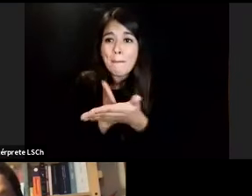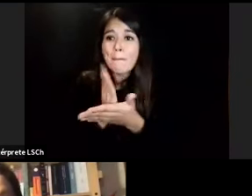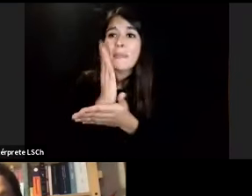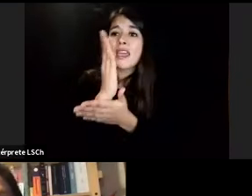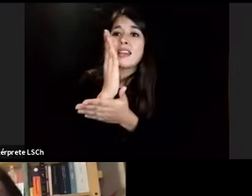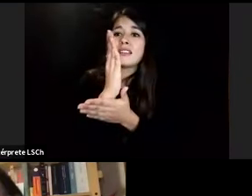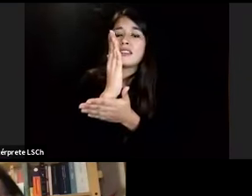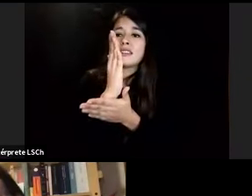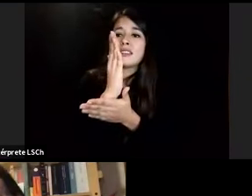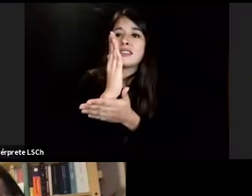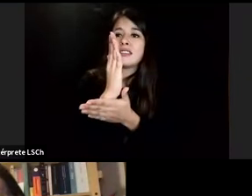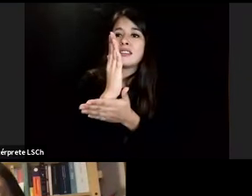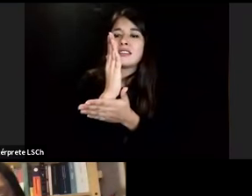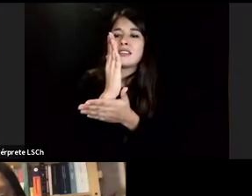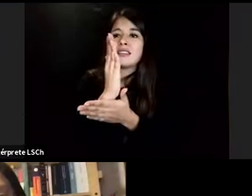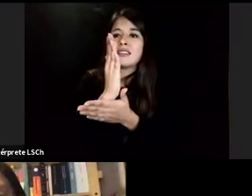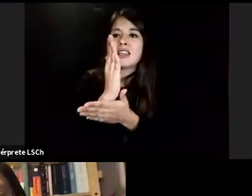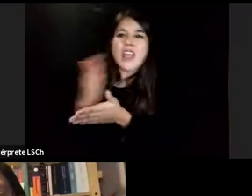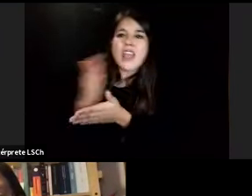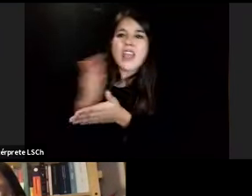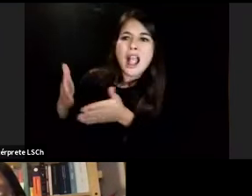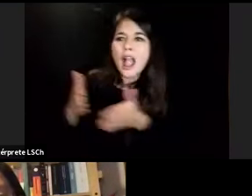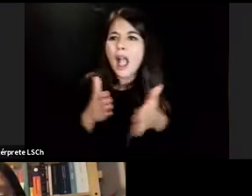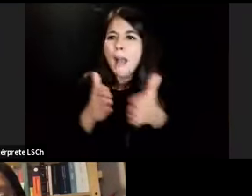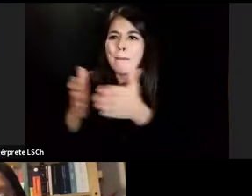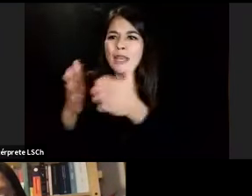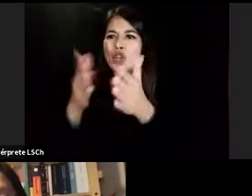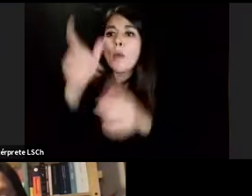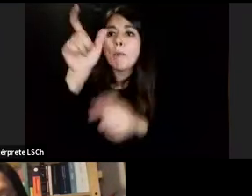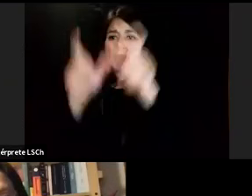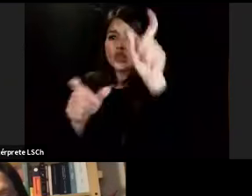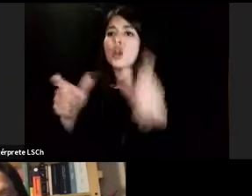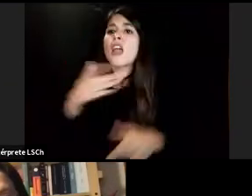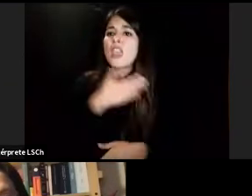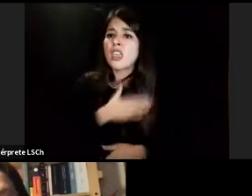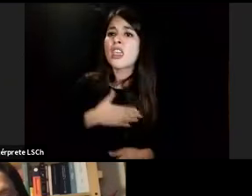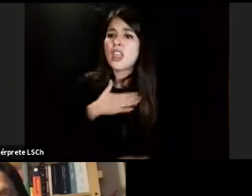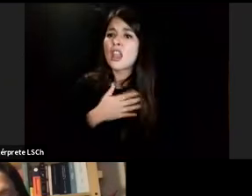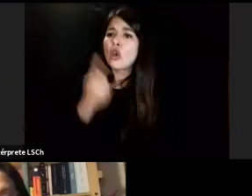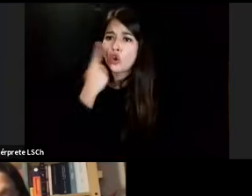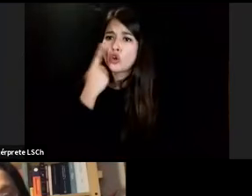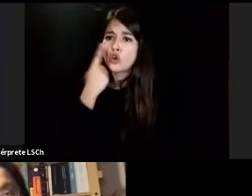quiere adentrarse en él hay alguien que dice aquí soy malo con la lectura el